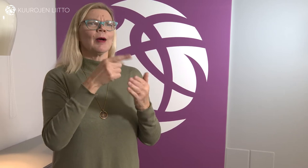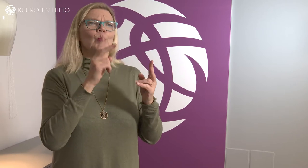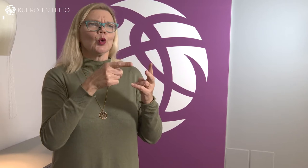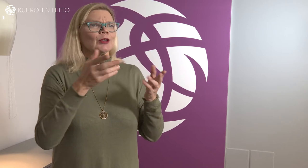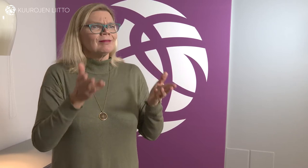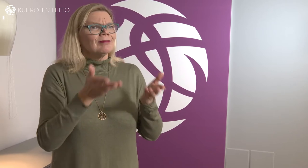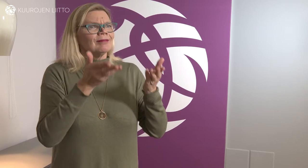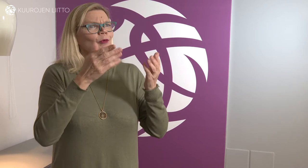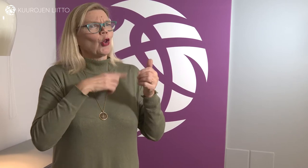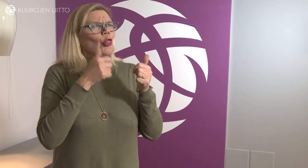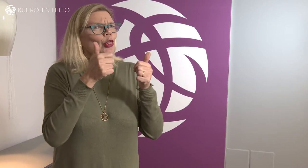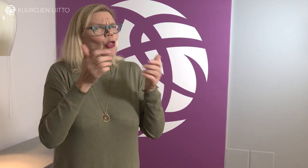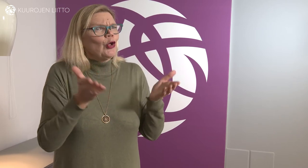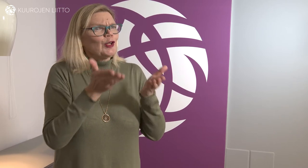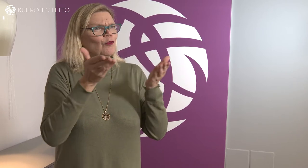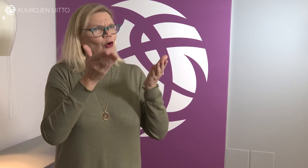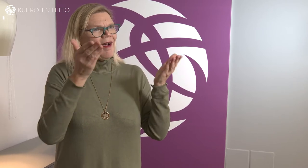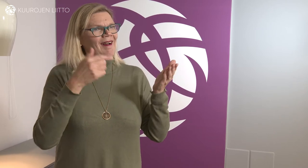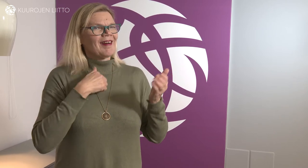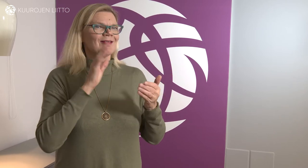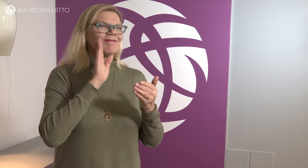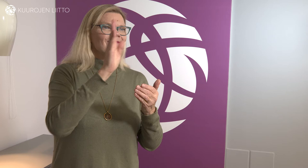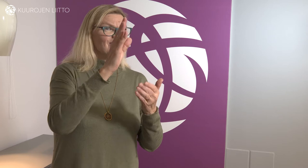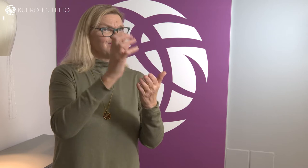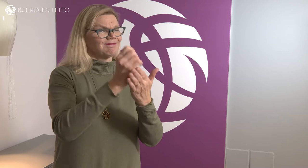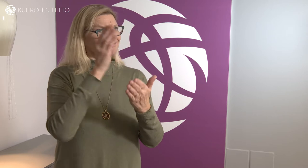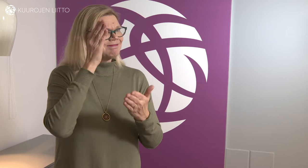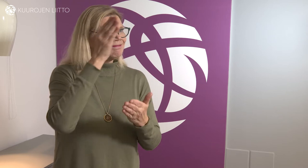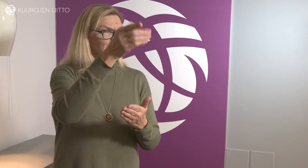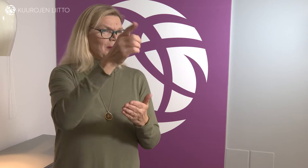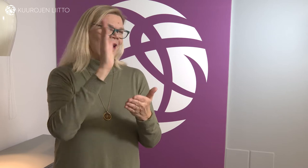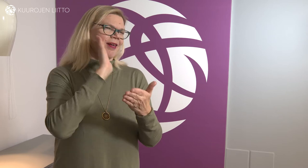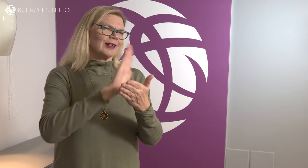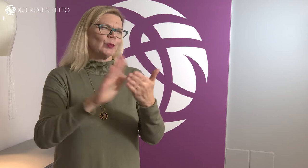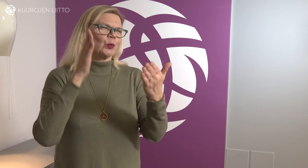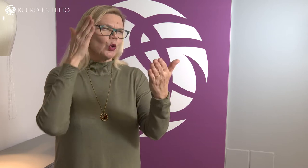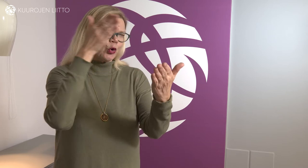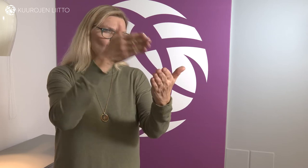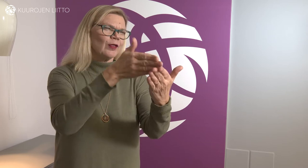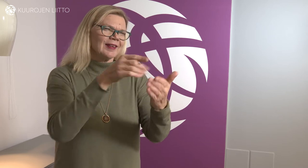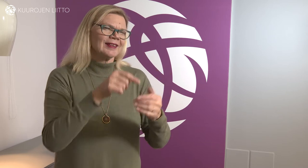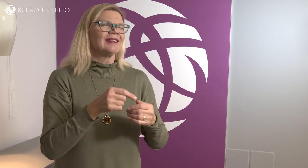Se luo myös toivoa mahdollisesti joskus tulevaa anteeksipyyntöä odotellessa.